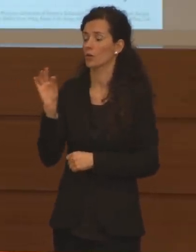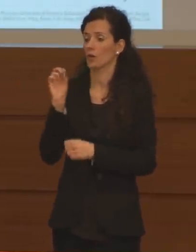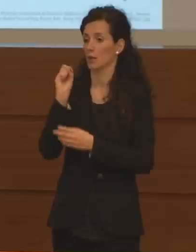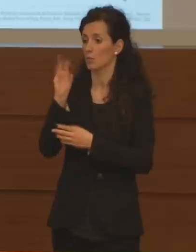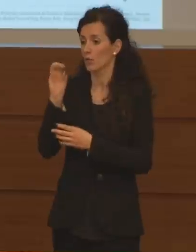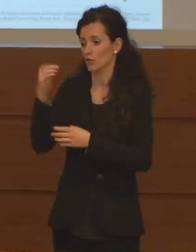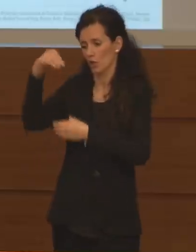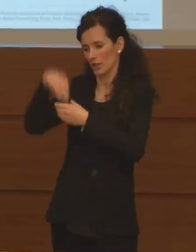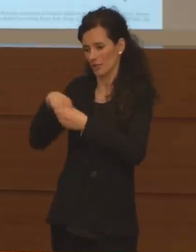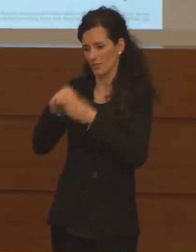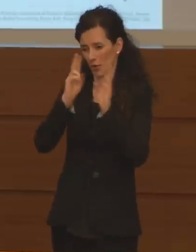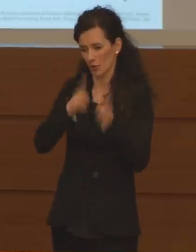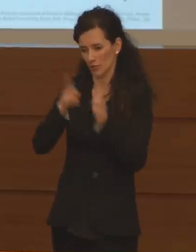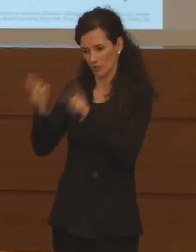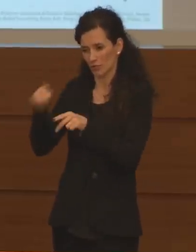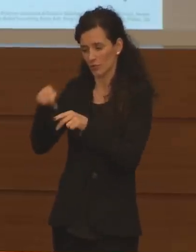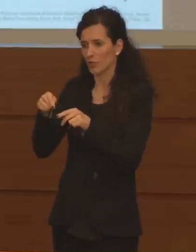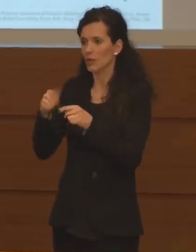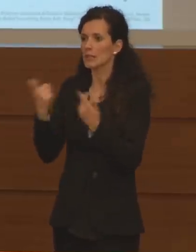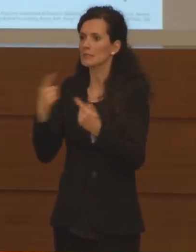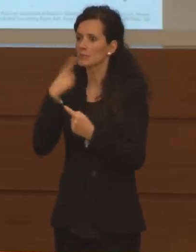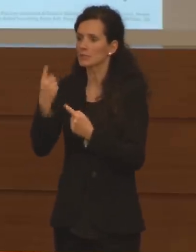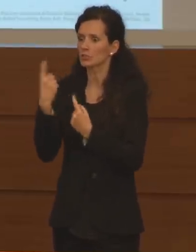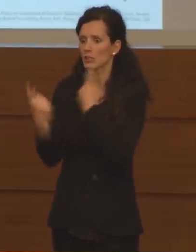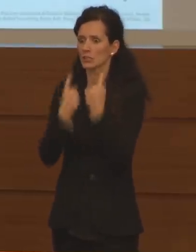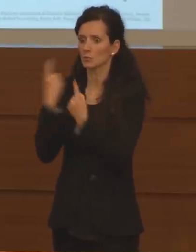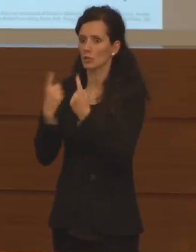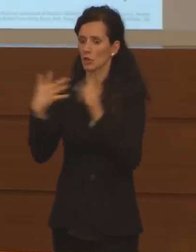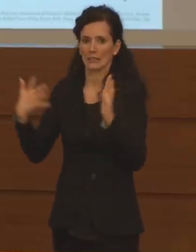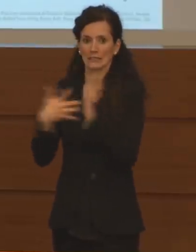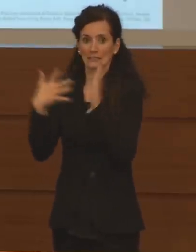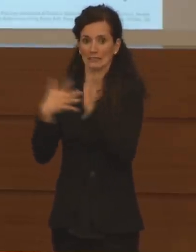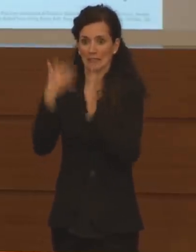queste strutture sarebbero al collasso. Ci può chiarire questa cosa?